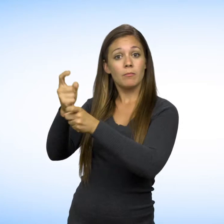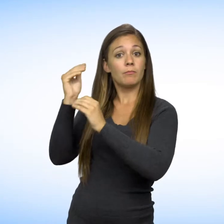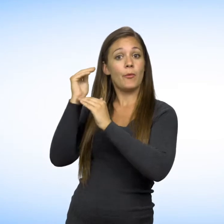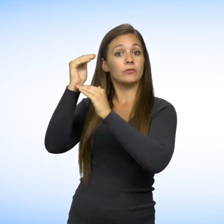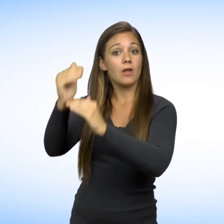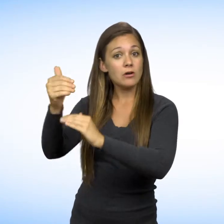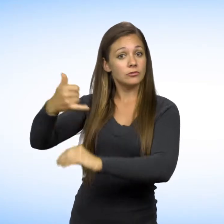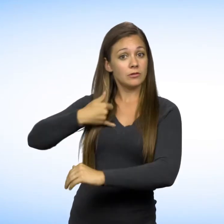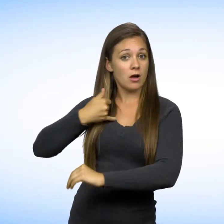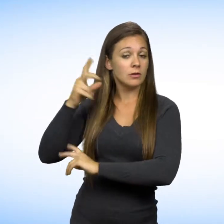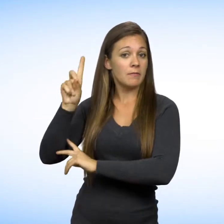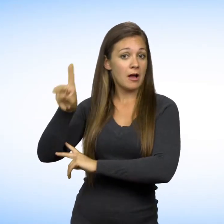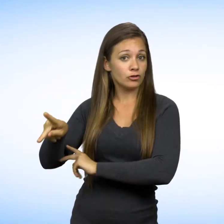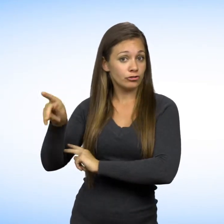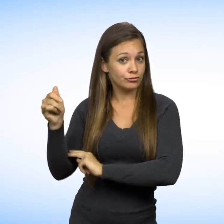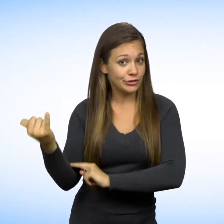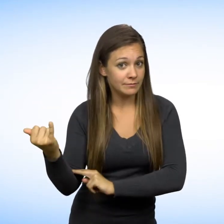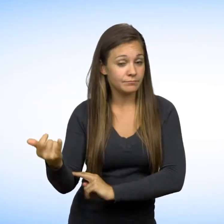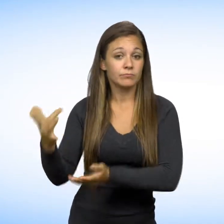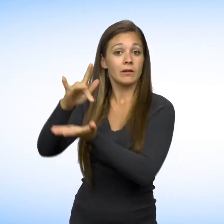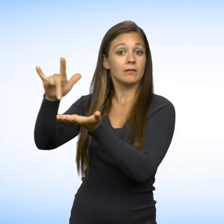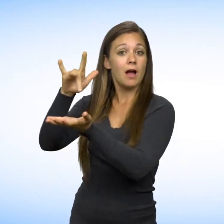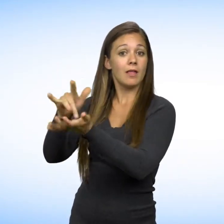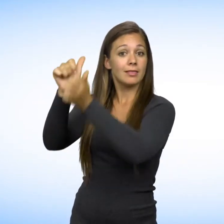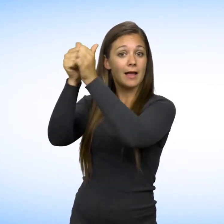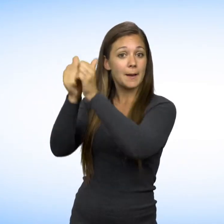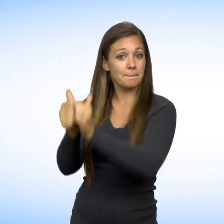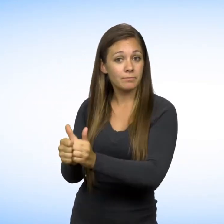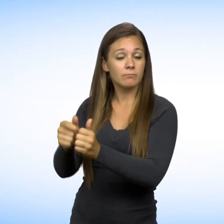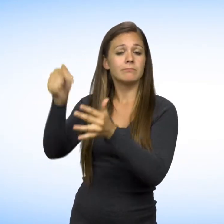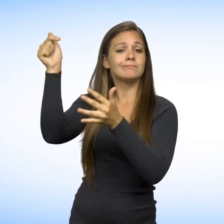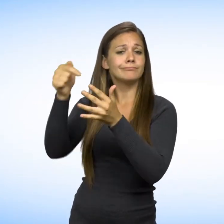(comme une famille d'accueil, le directeur de la protection de la jeunesse, un centre